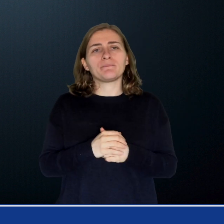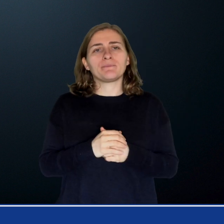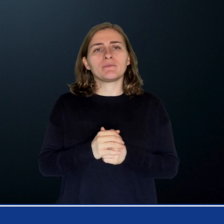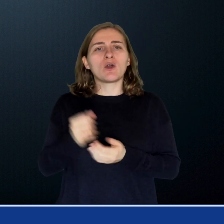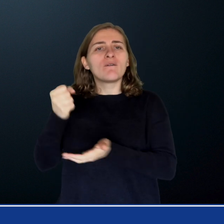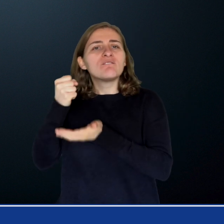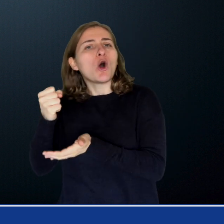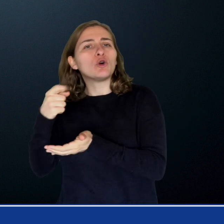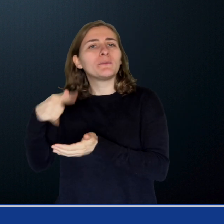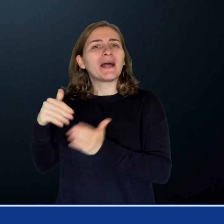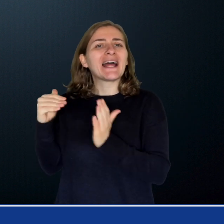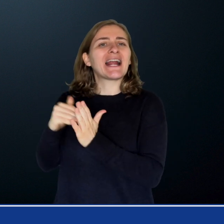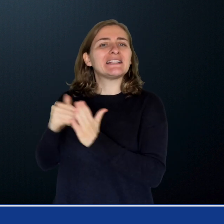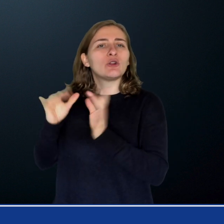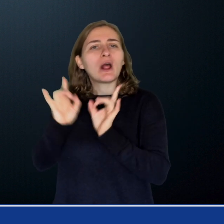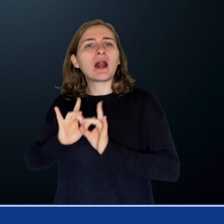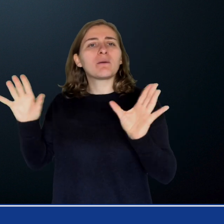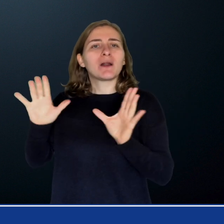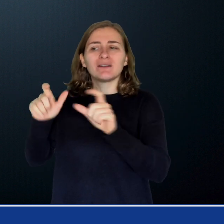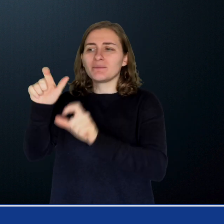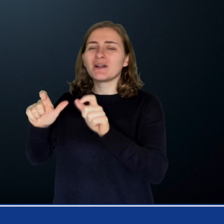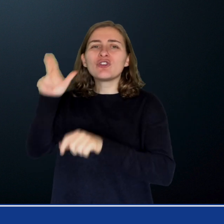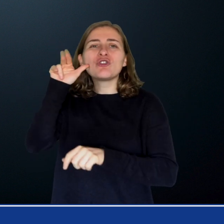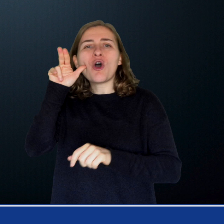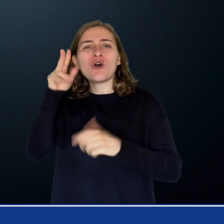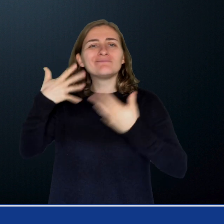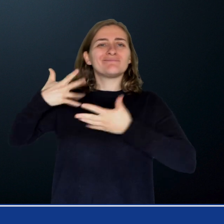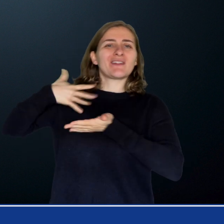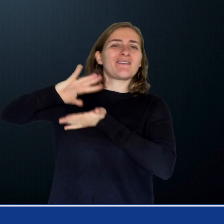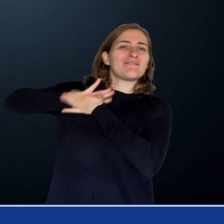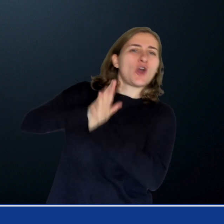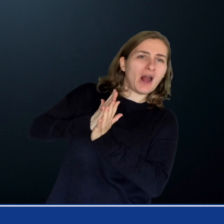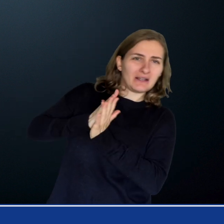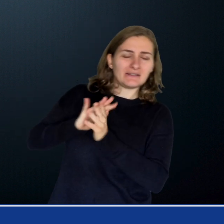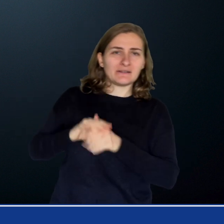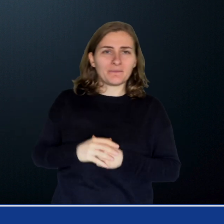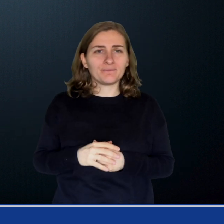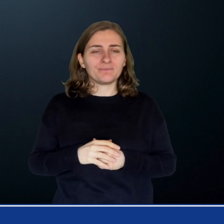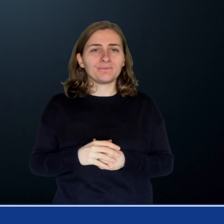il Fondo per il reddito di libertà per le donne vittime di violenza,